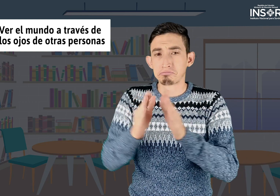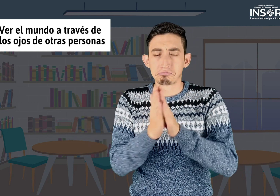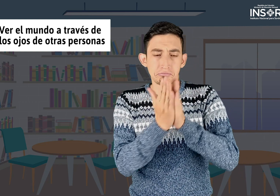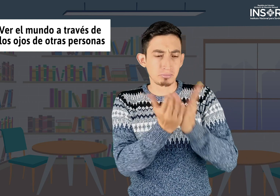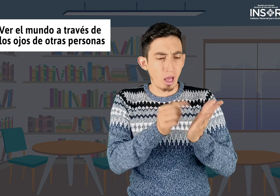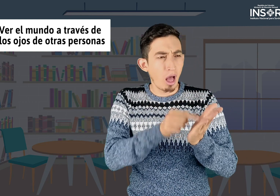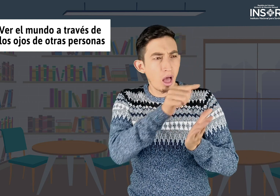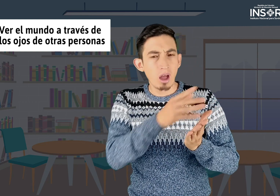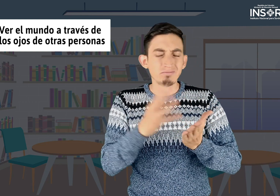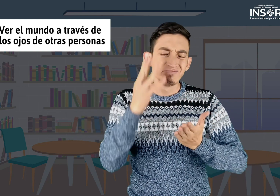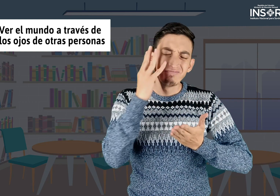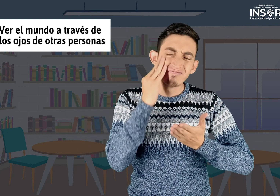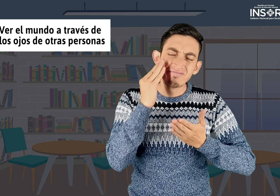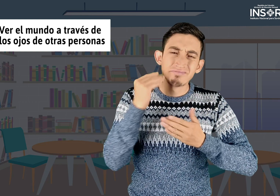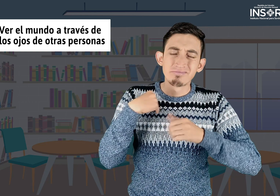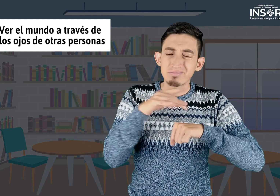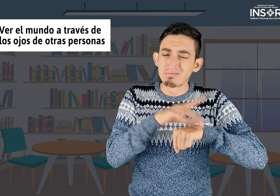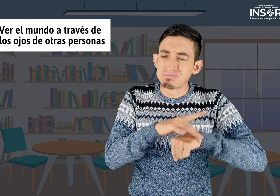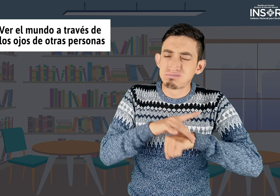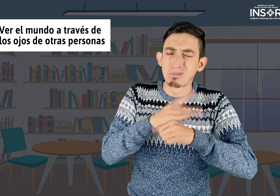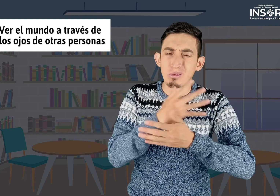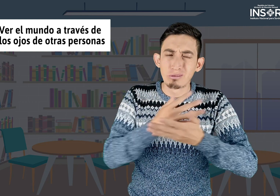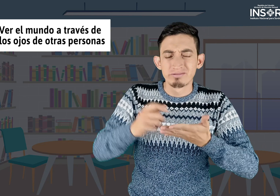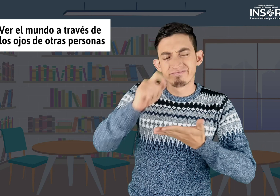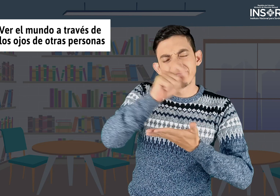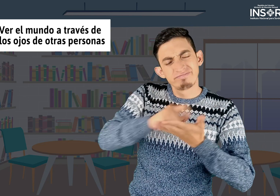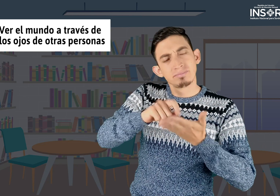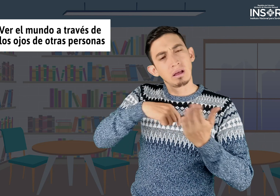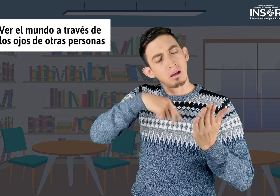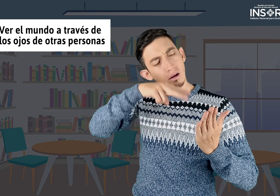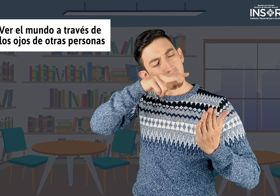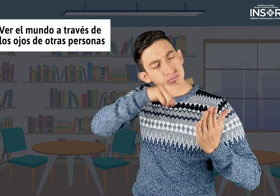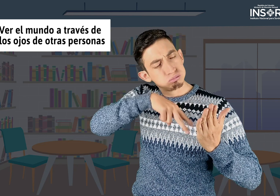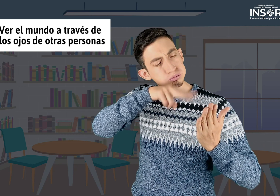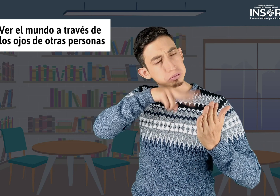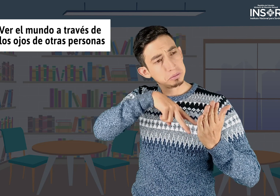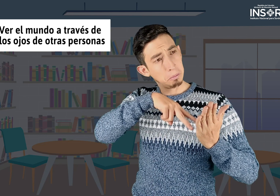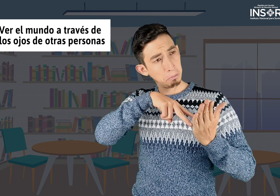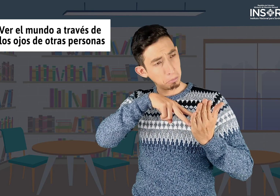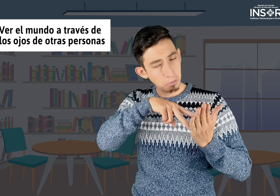como autores que tienen estudios de doctorado, de los cuales aprendemos cuando los leemos;